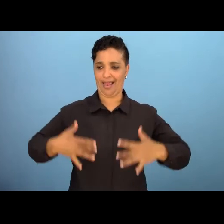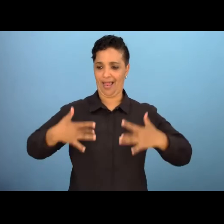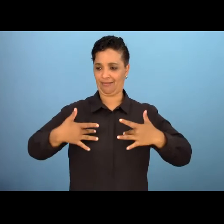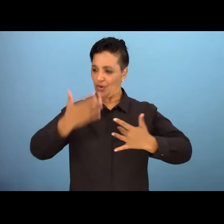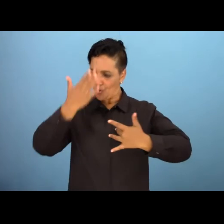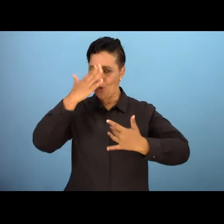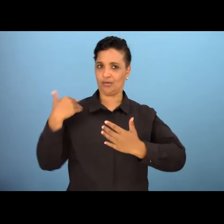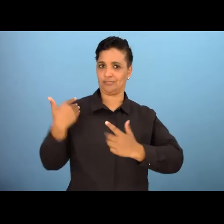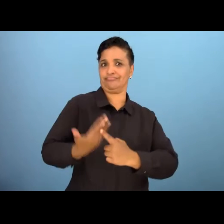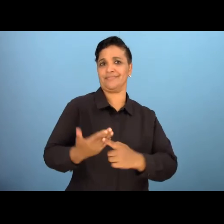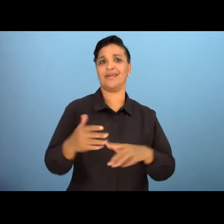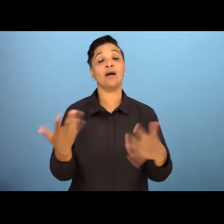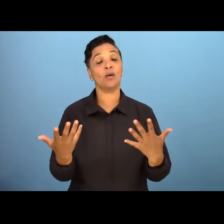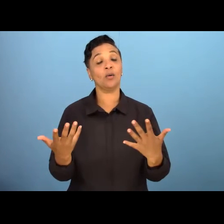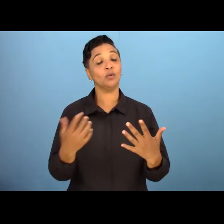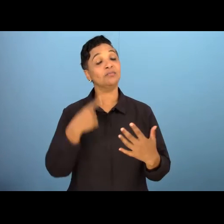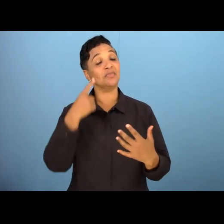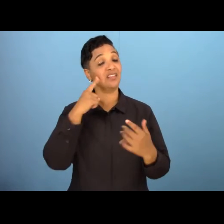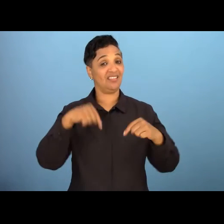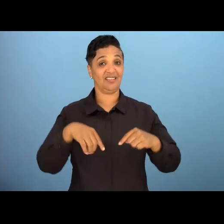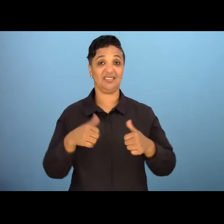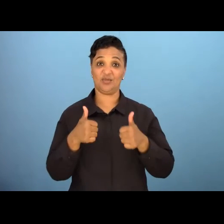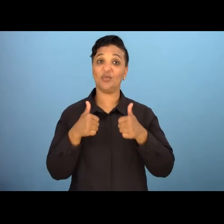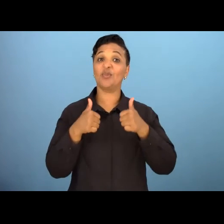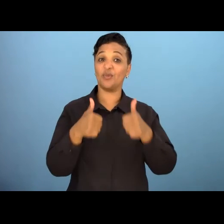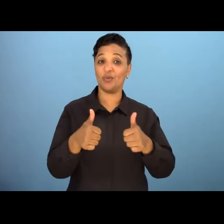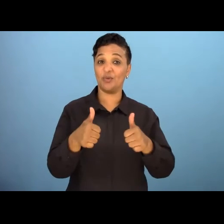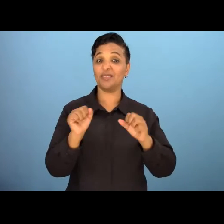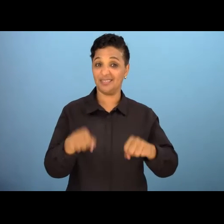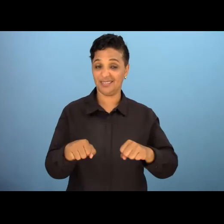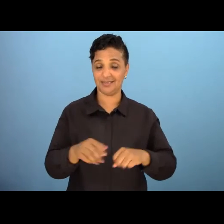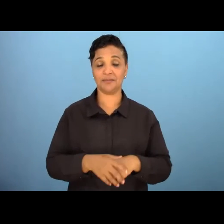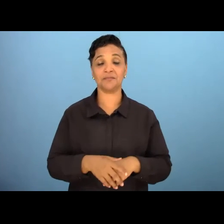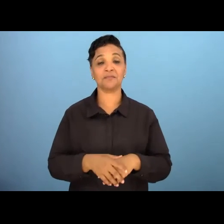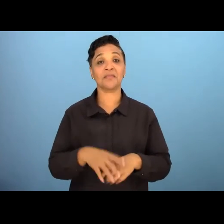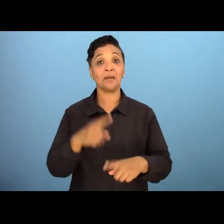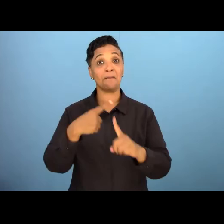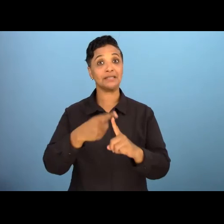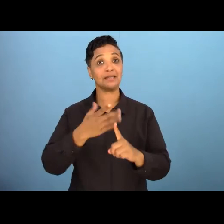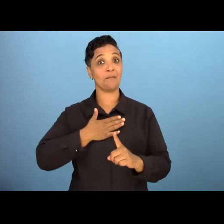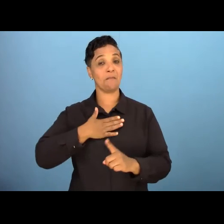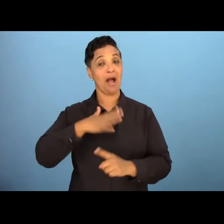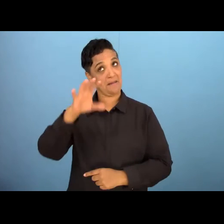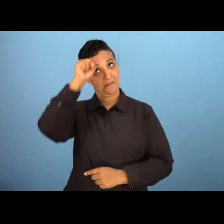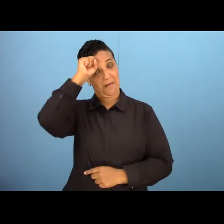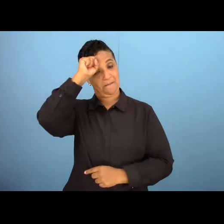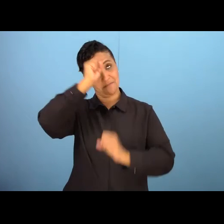vida, ¿verdad?